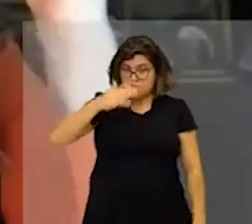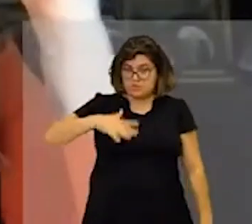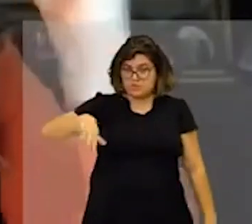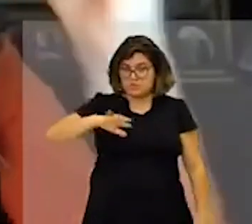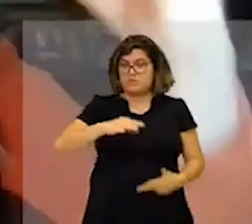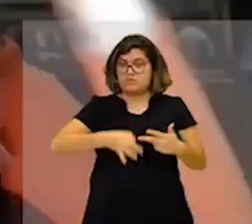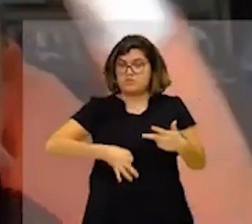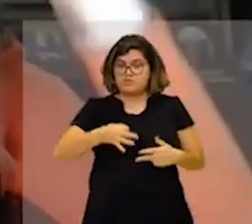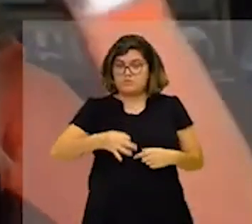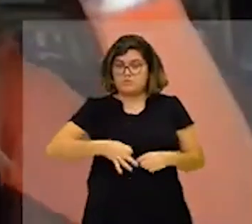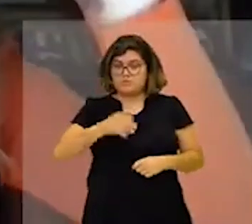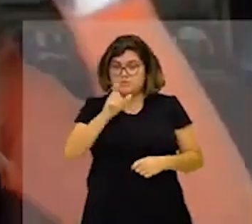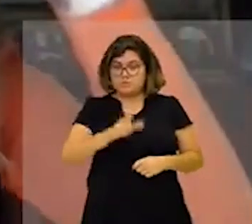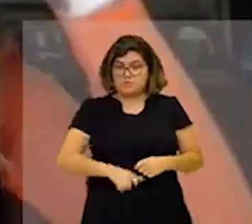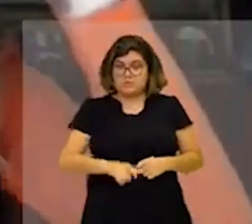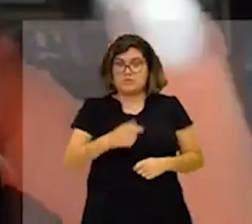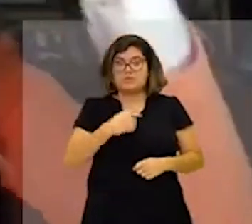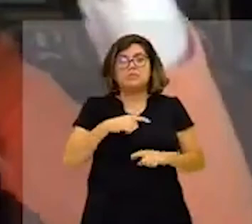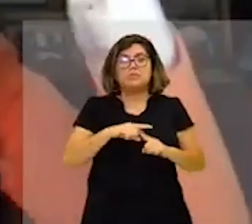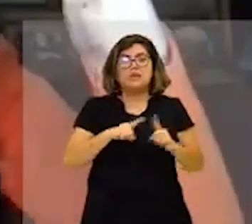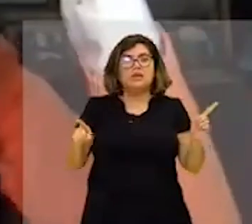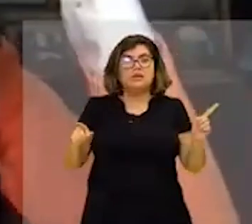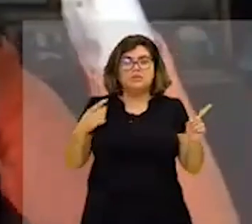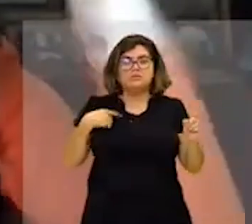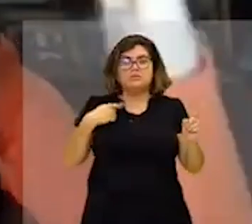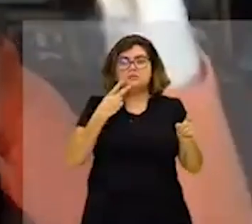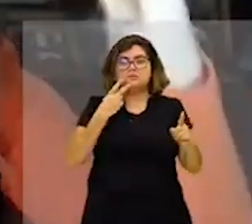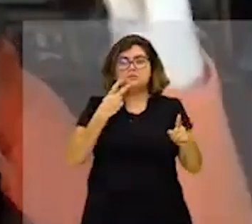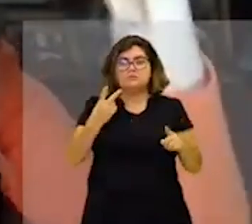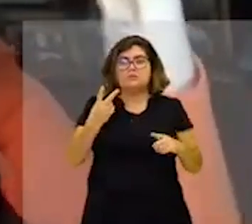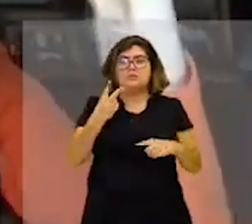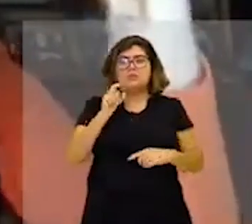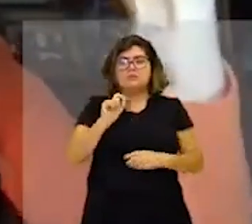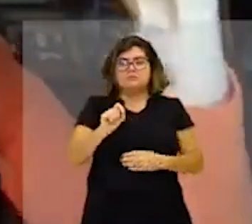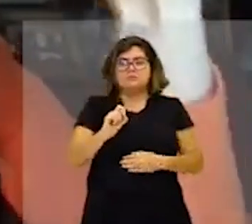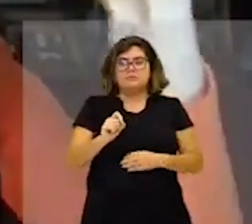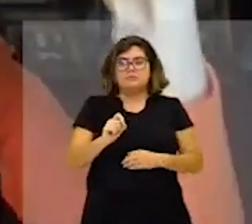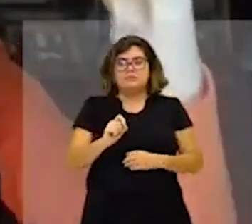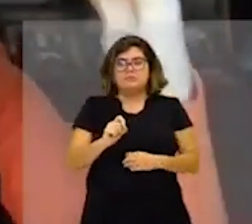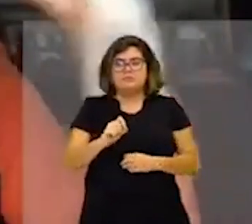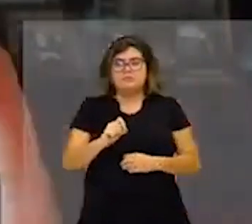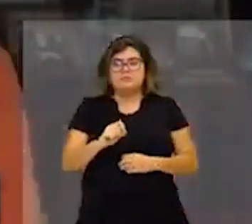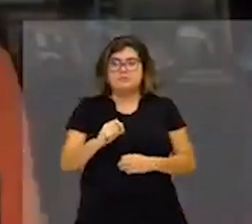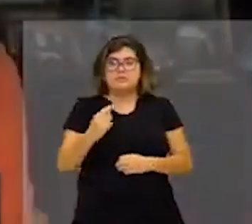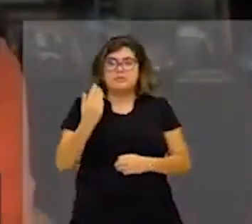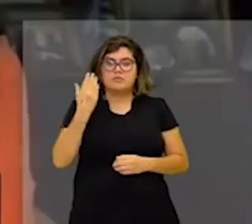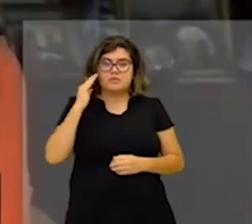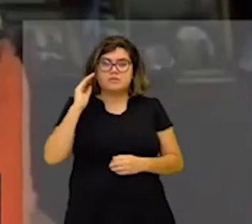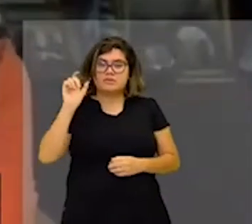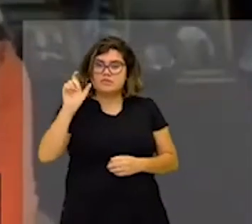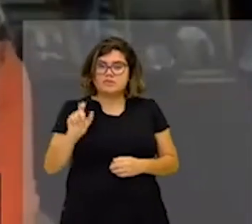vou começar aqui para uma da mencionar uma que eu entendo que da qual vai de levar todas as